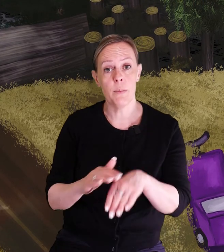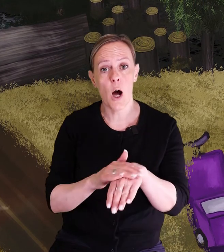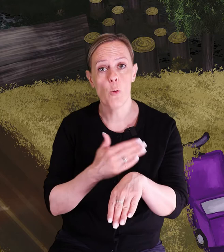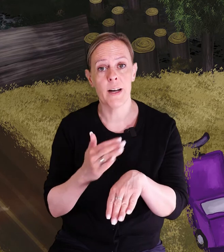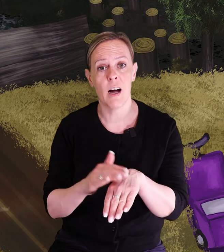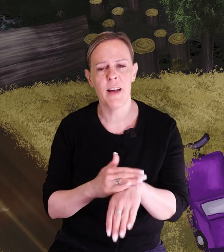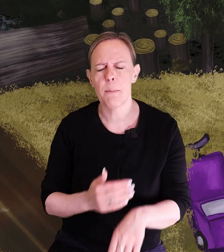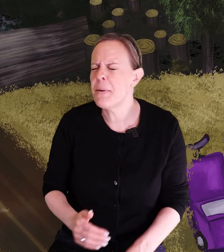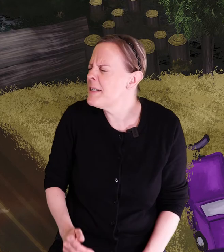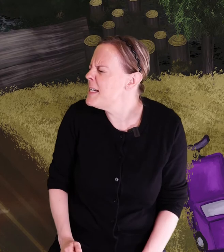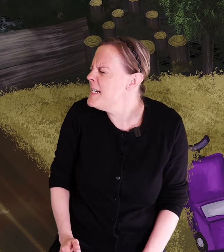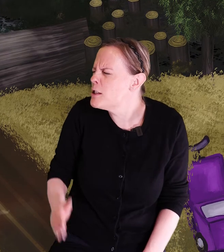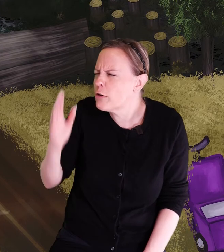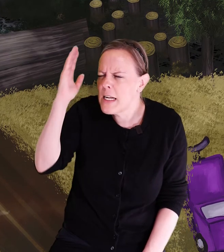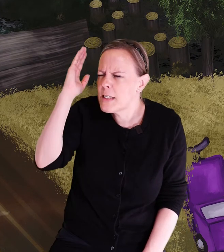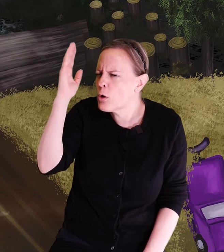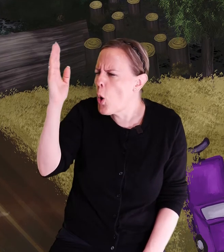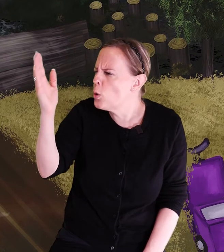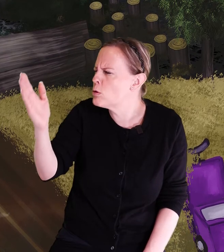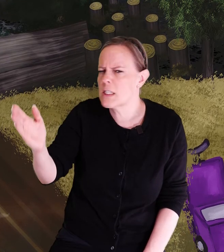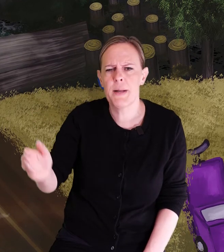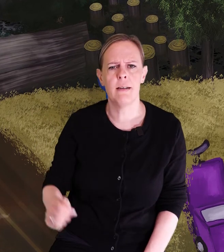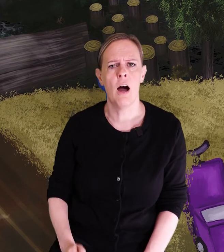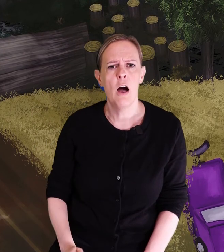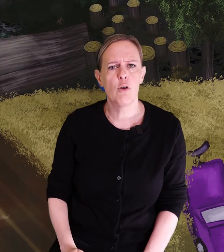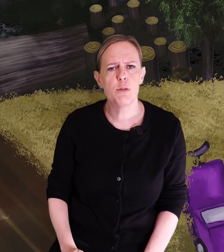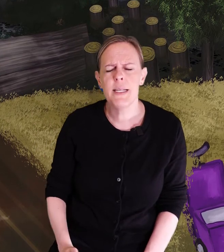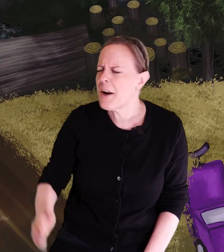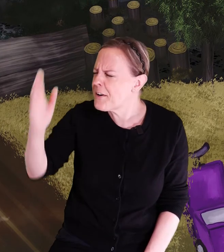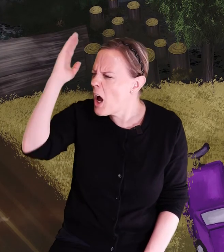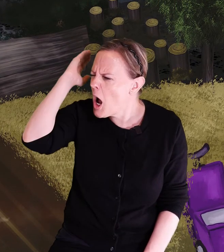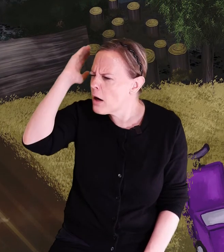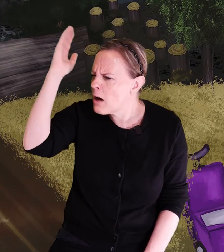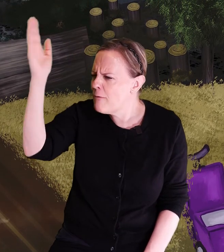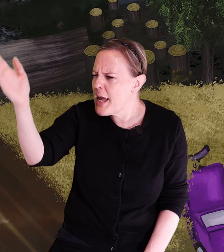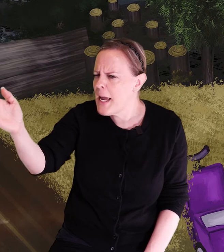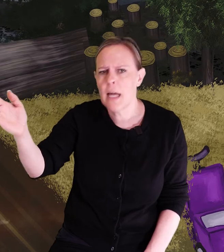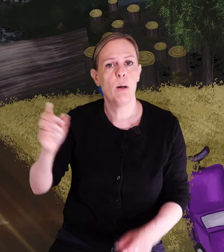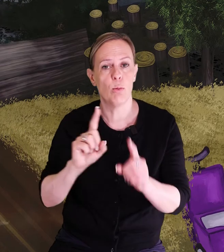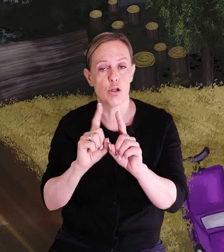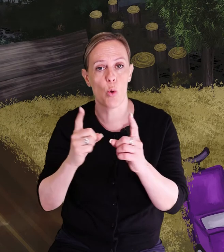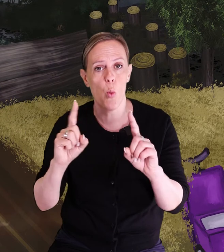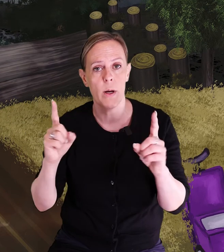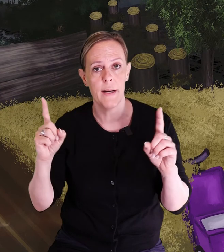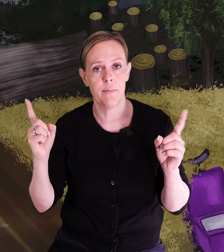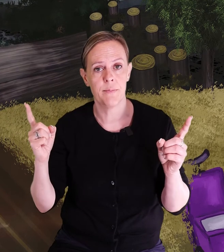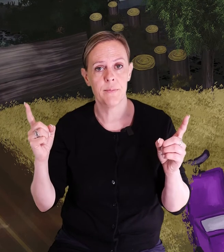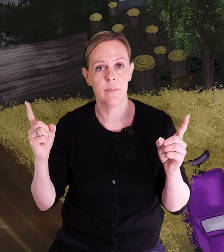lilla Mjau verkar veta precis åt vilket håll hon skall springa för hon springer raka vägen mot skogen